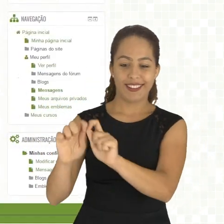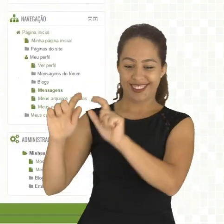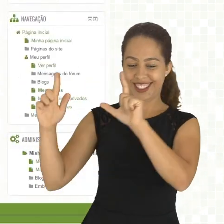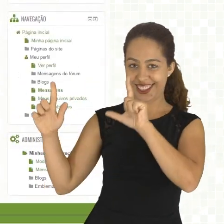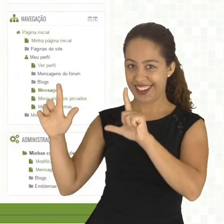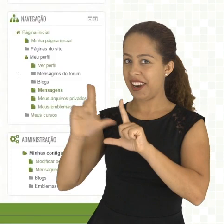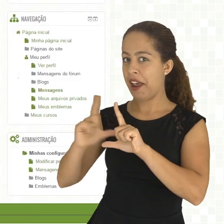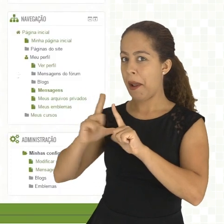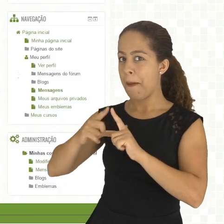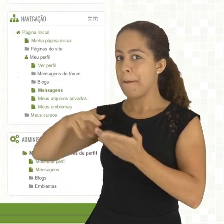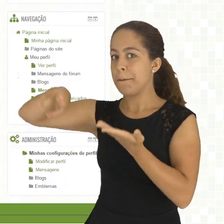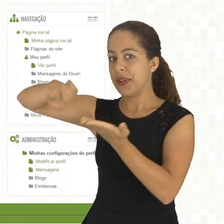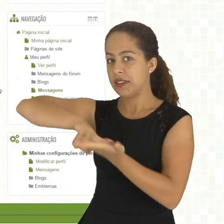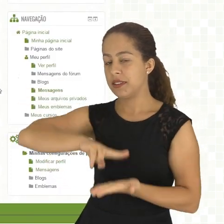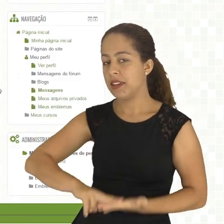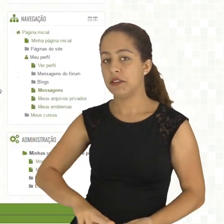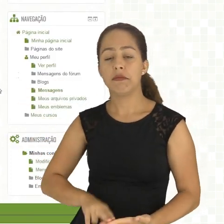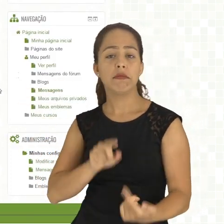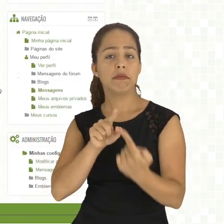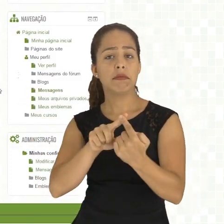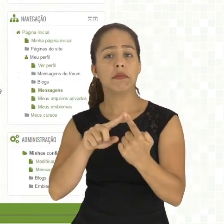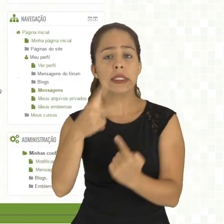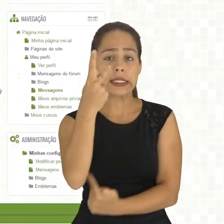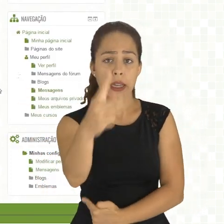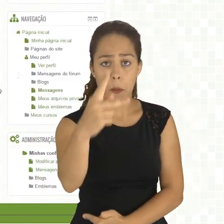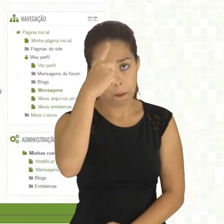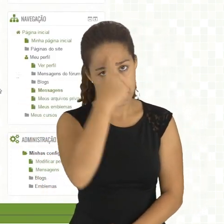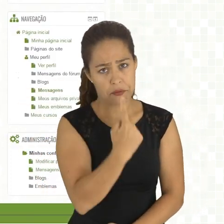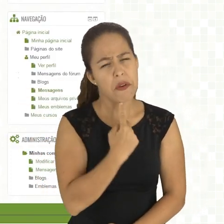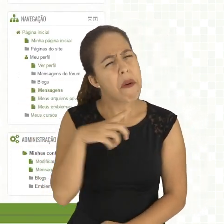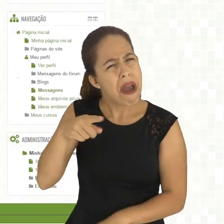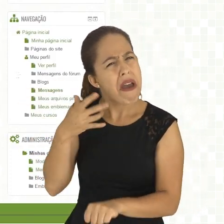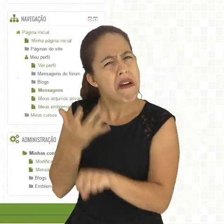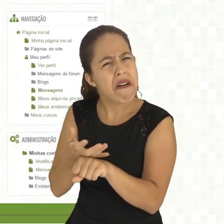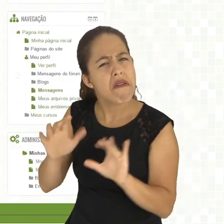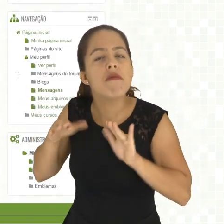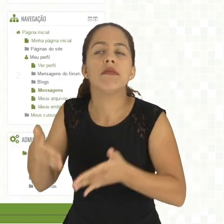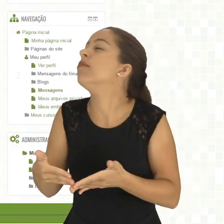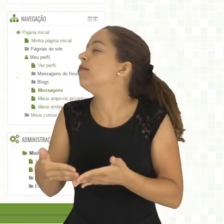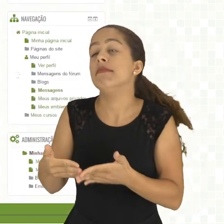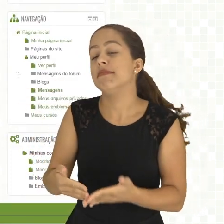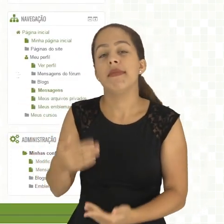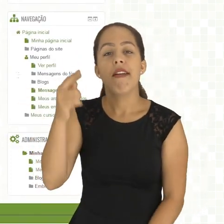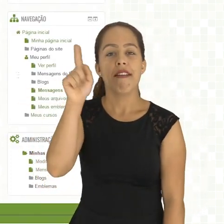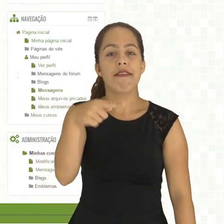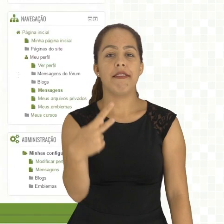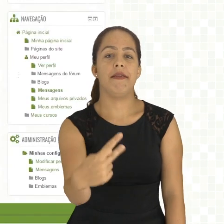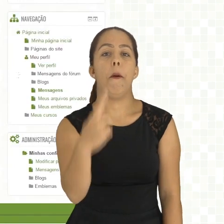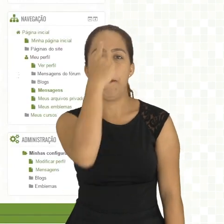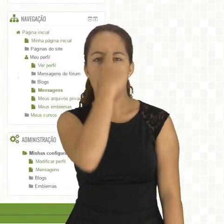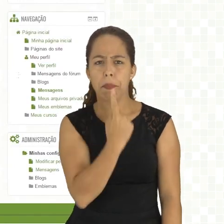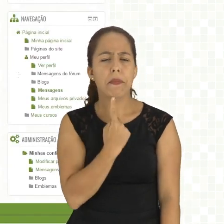página de mensagens que está relacionada ao seu perfil e não mais aquela